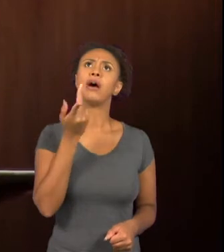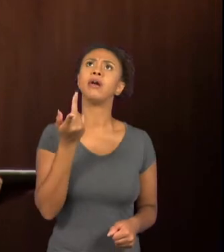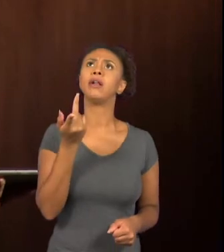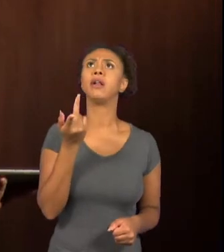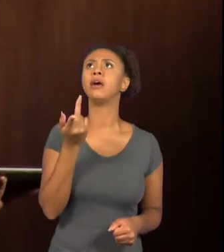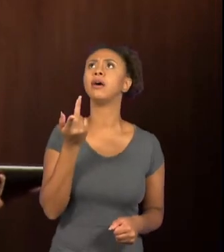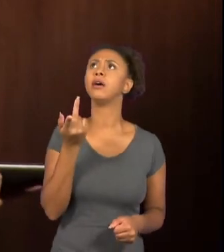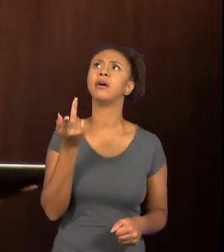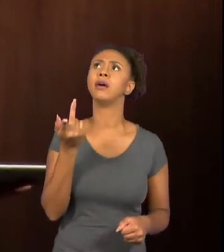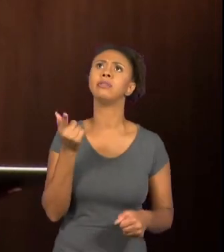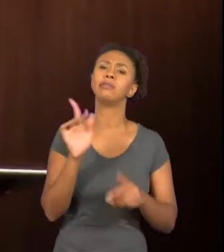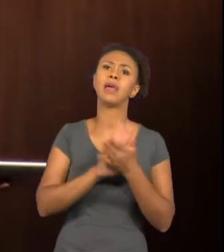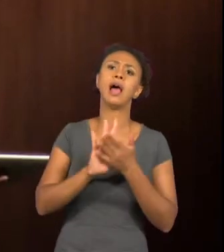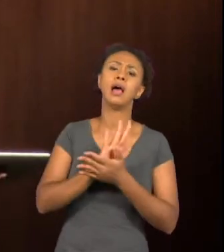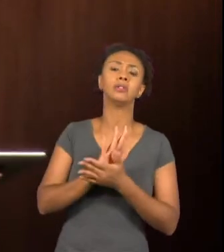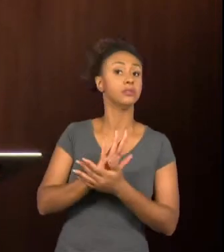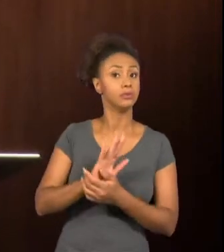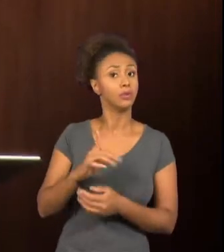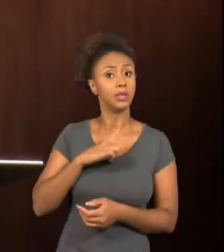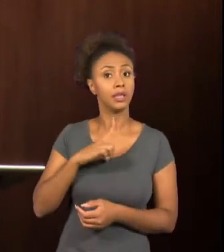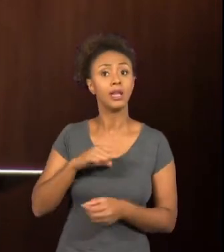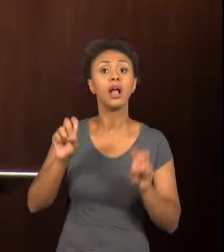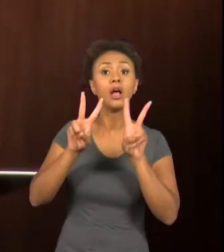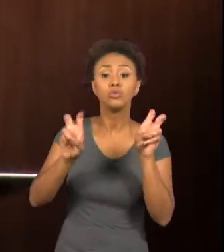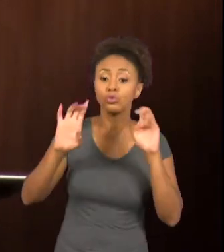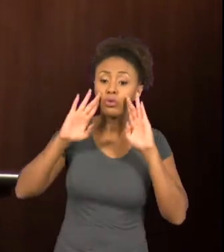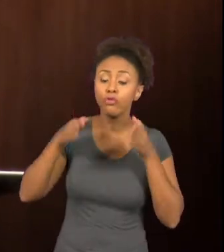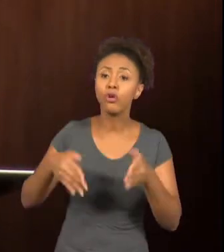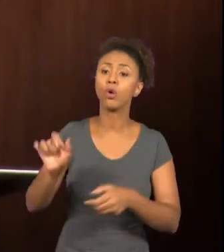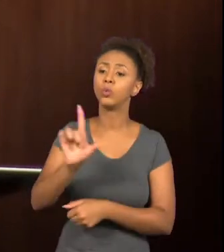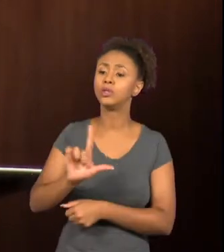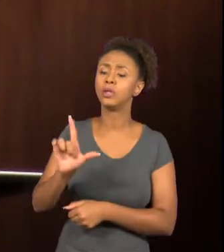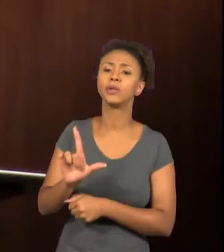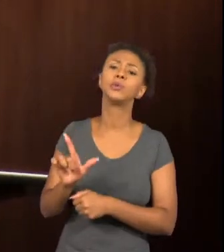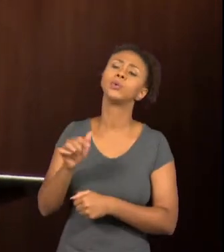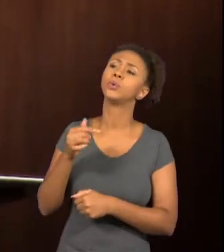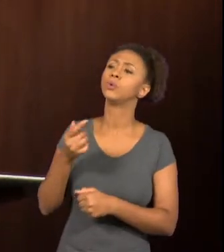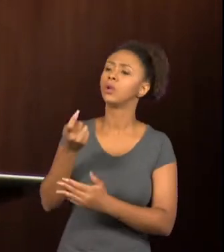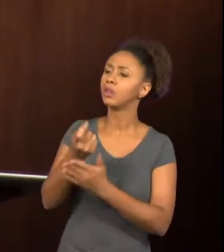LITERÁRIO, ENTÃO AS DOENÇAS, A MORTE, AS